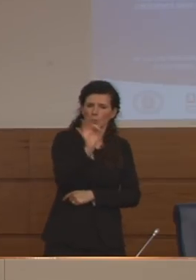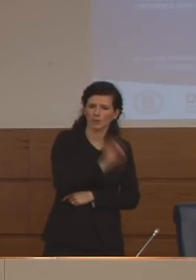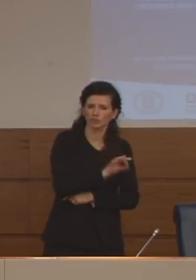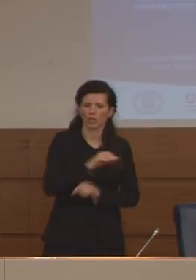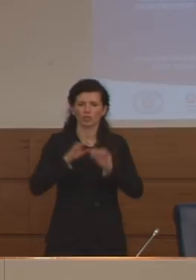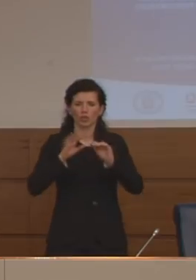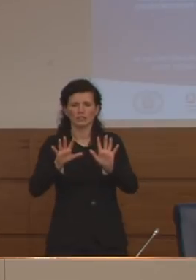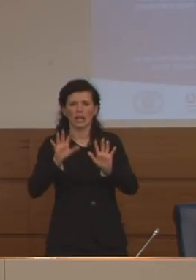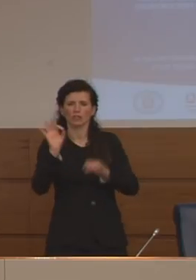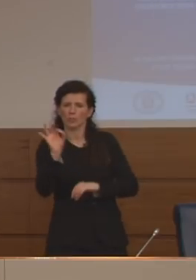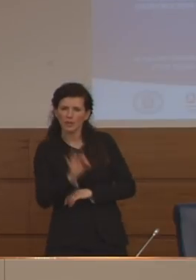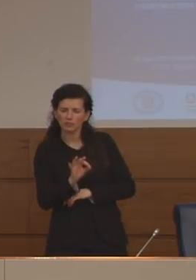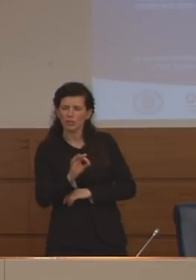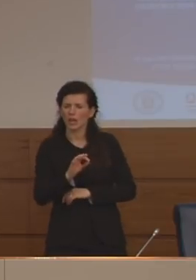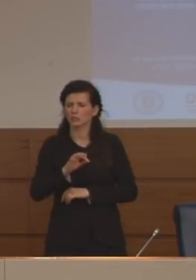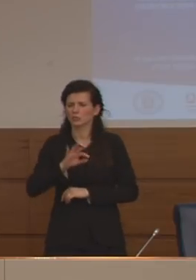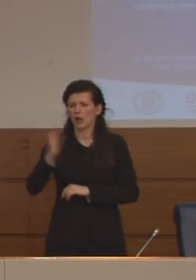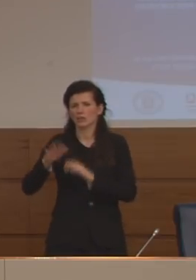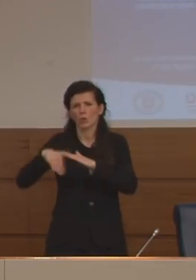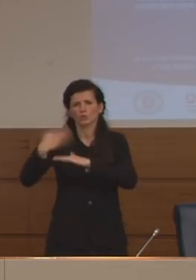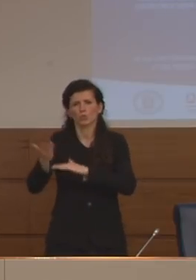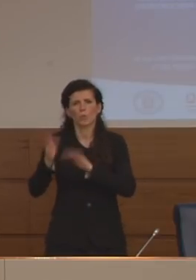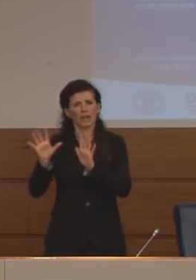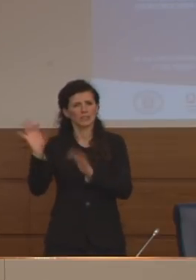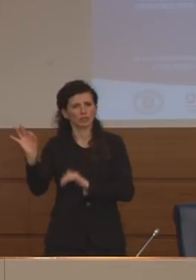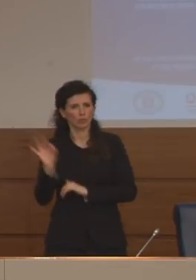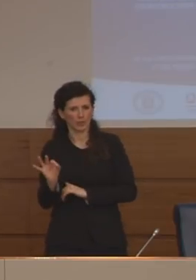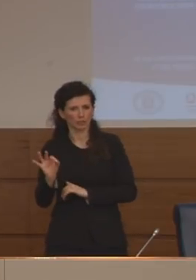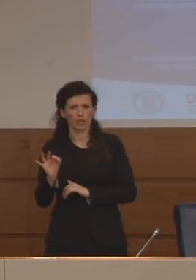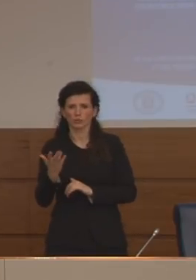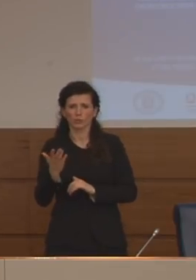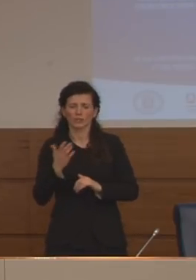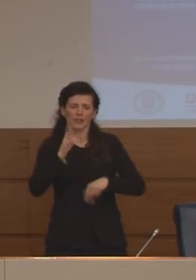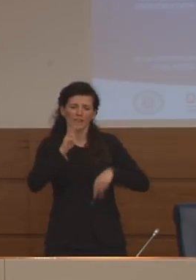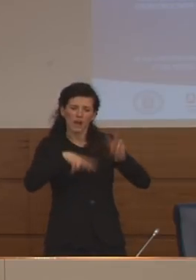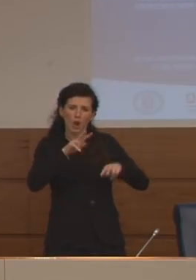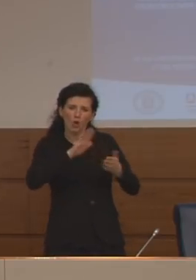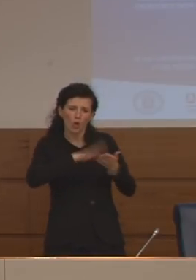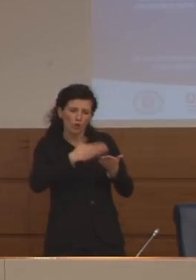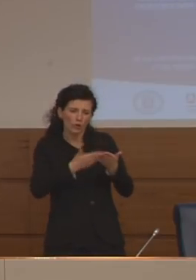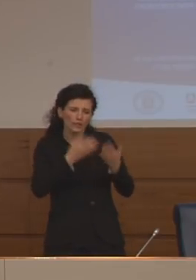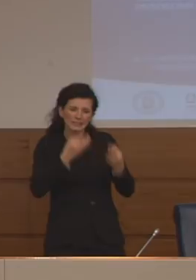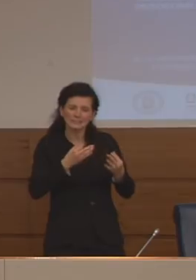qualcuno più del 10%. Dal punto di vista del significato